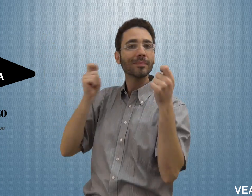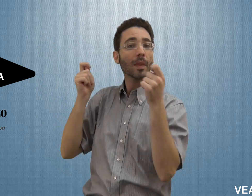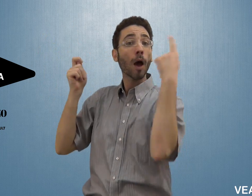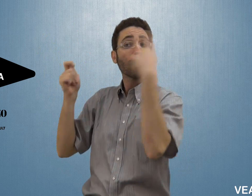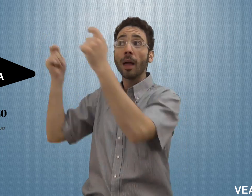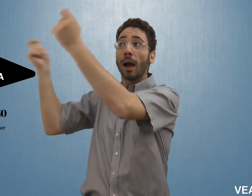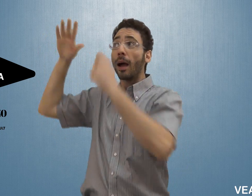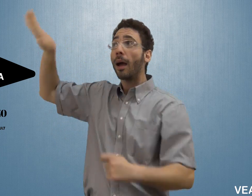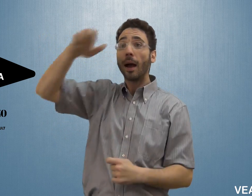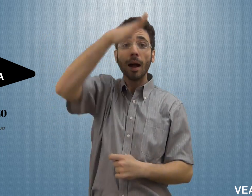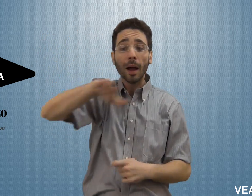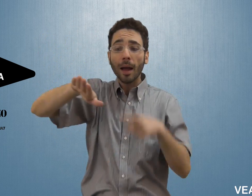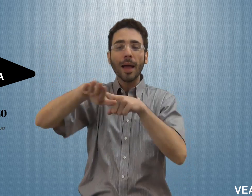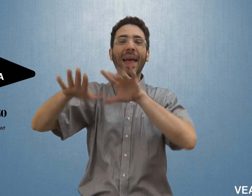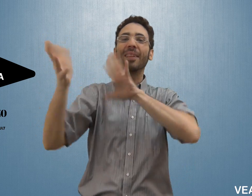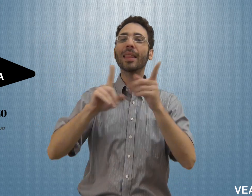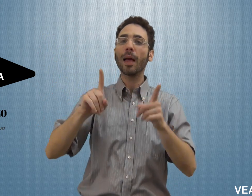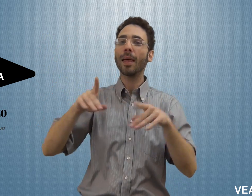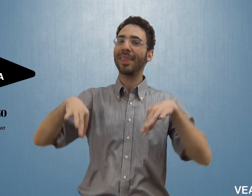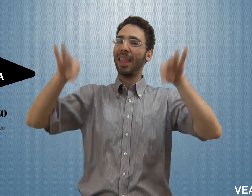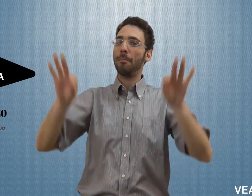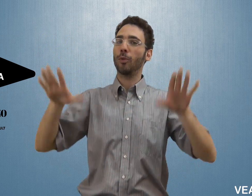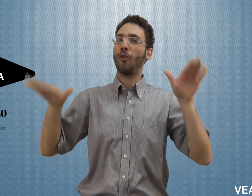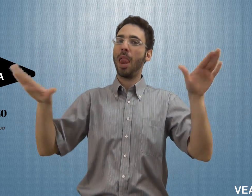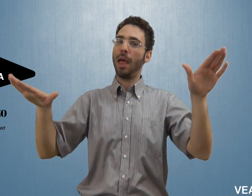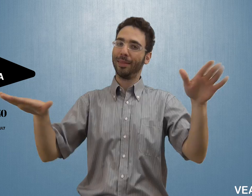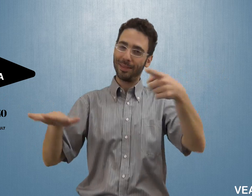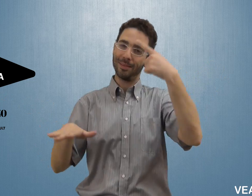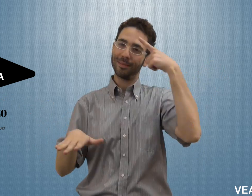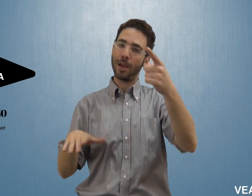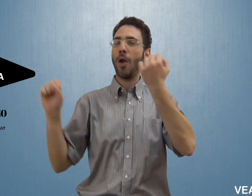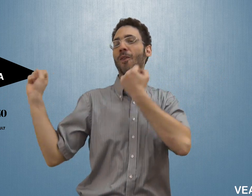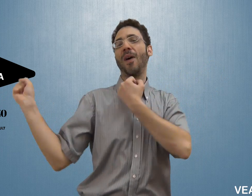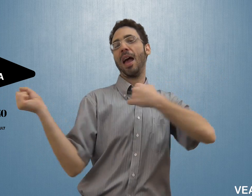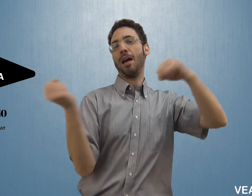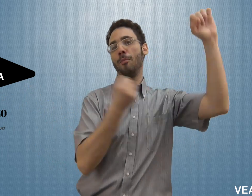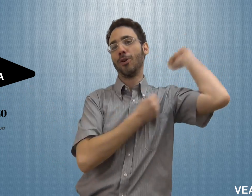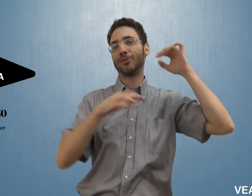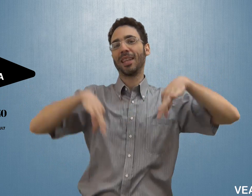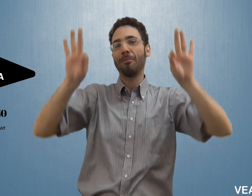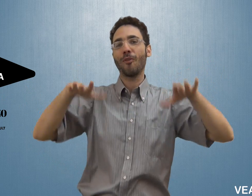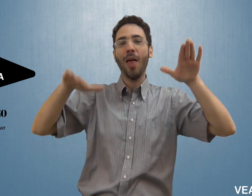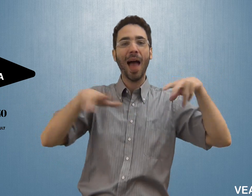(da cui l’invenzione orientale del tappeto volante